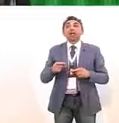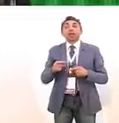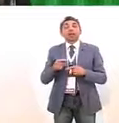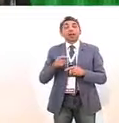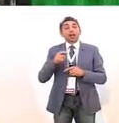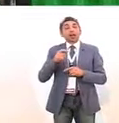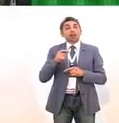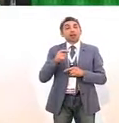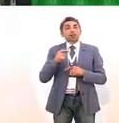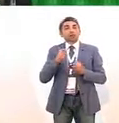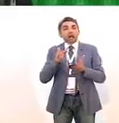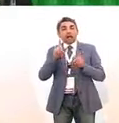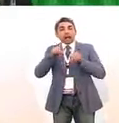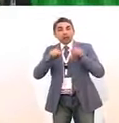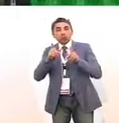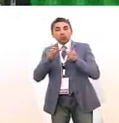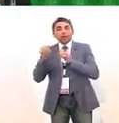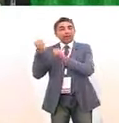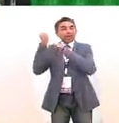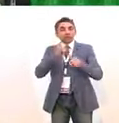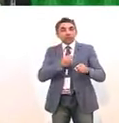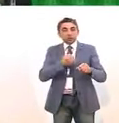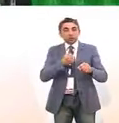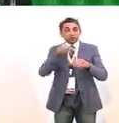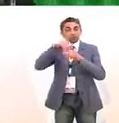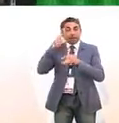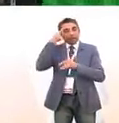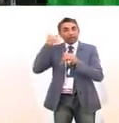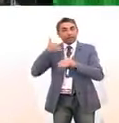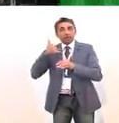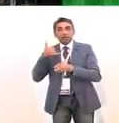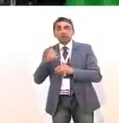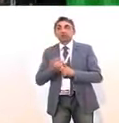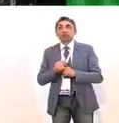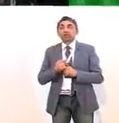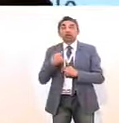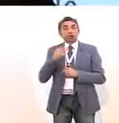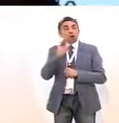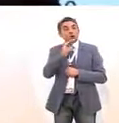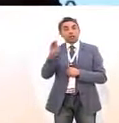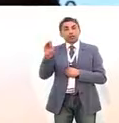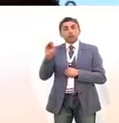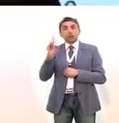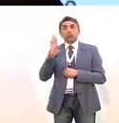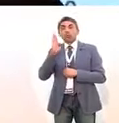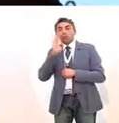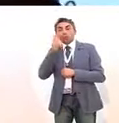questo Paese, pezzi delle Istituzioni. Io ho chiesto alle donne e agli uomini del Pd